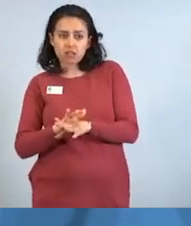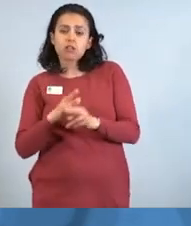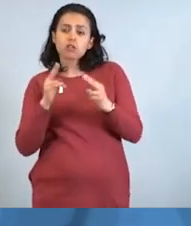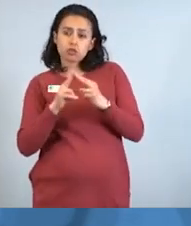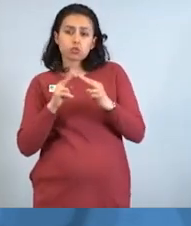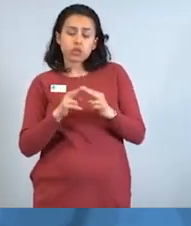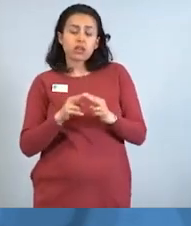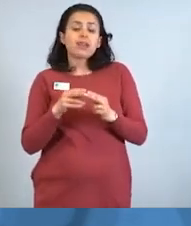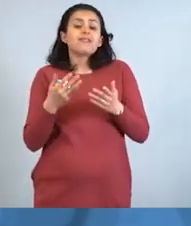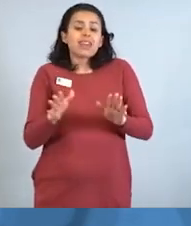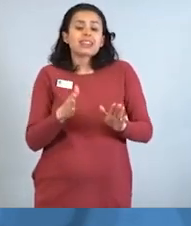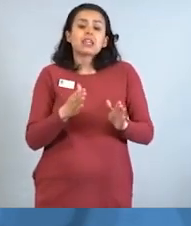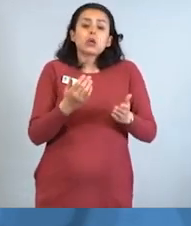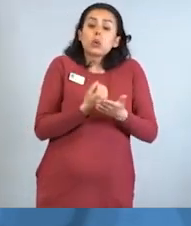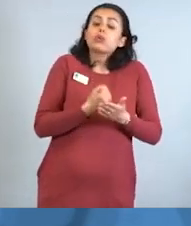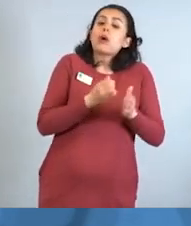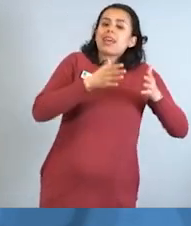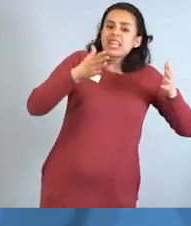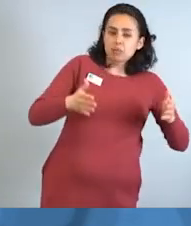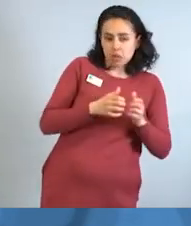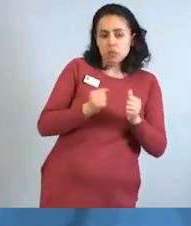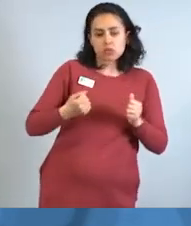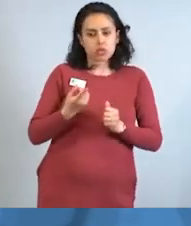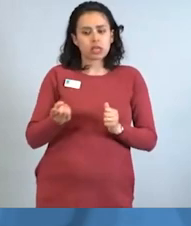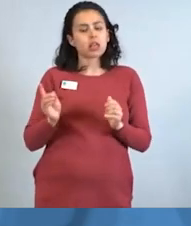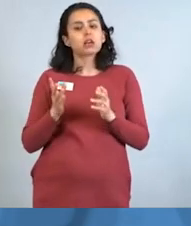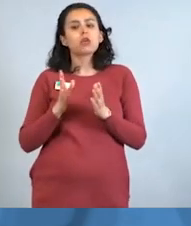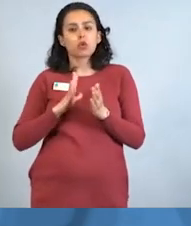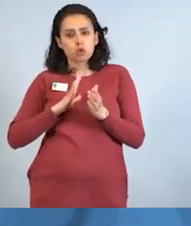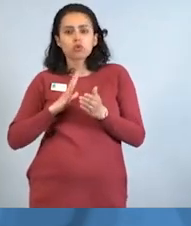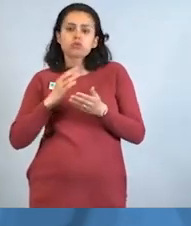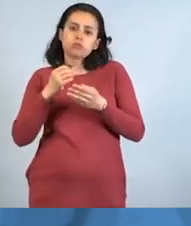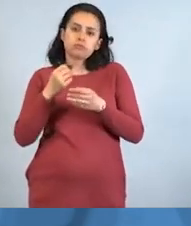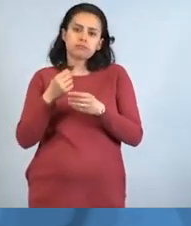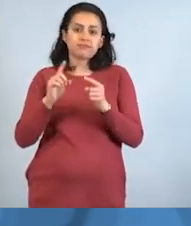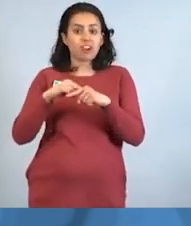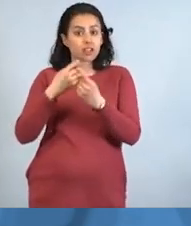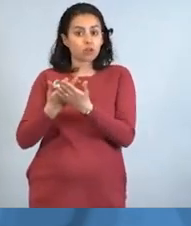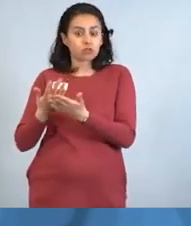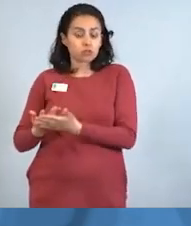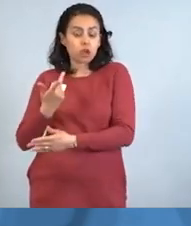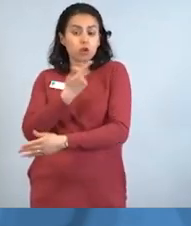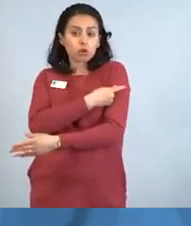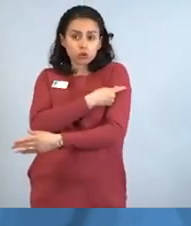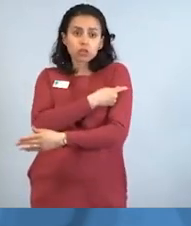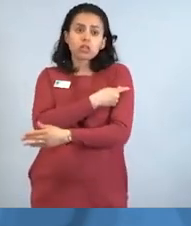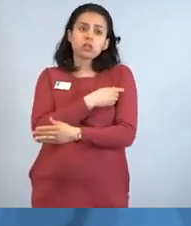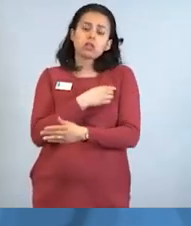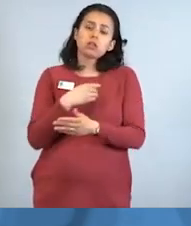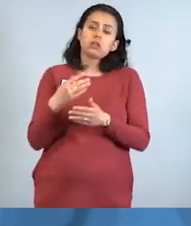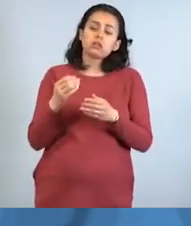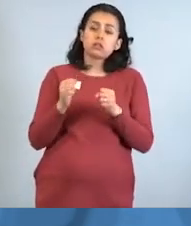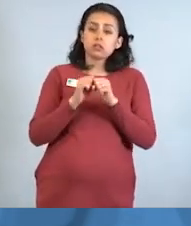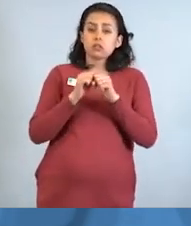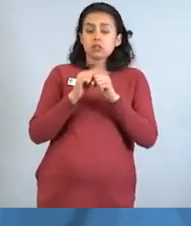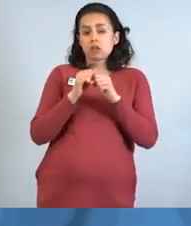mutta koska heillä on vaihtoehtoisia rokotteita ja suuri osa koronalle alttiimmista ryhmistä on rokotettu,